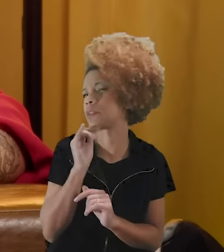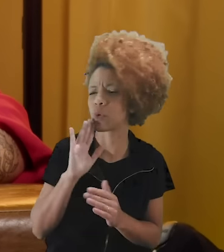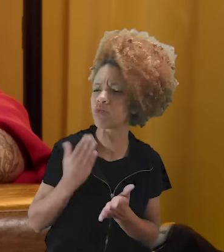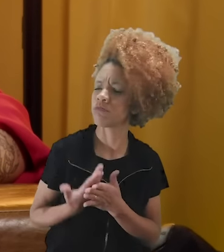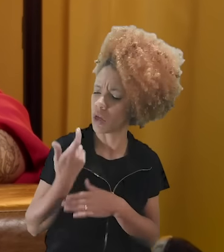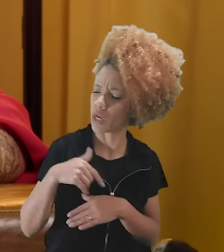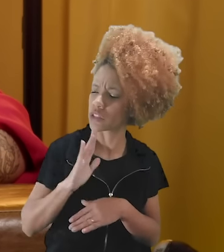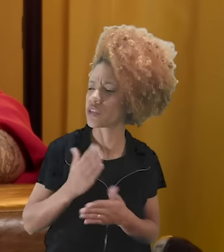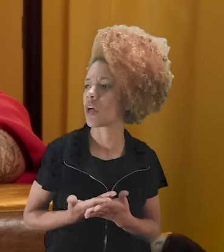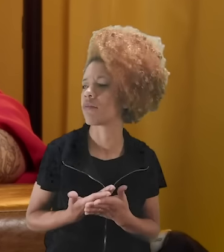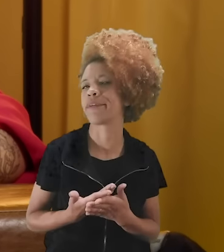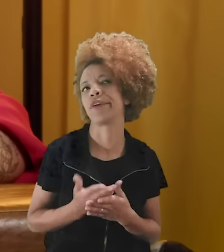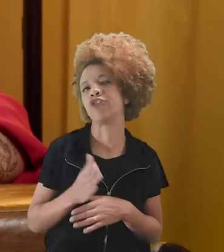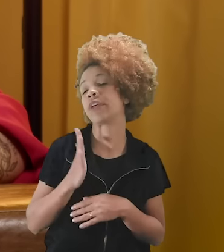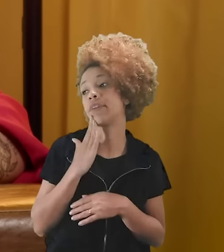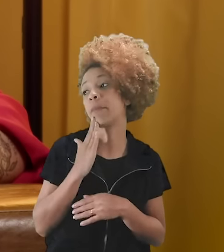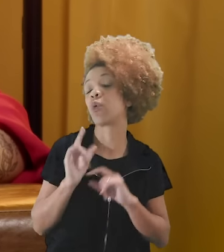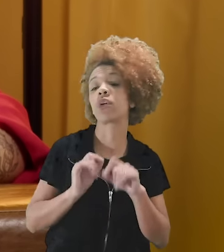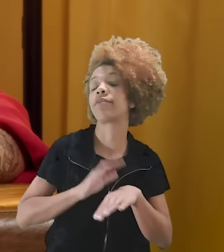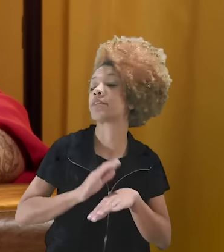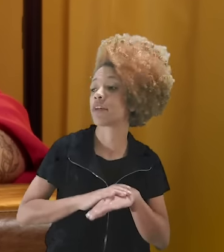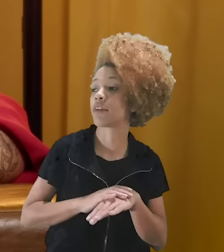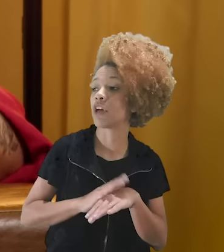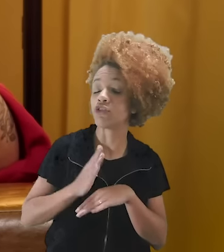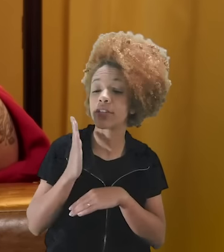confiante com que eu fazia né Eu já já sabia o que eu tava fazendo já sabia onde que eu tava